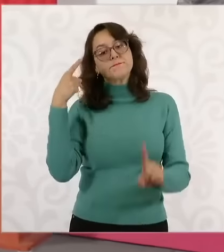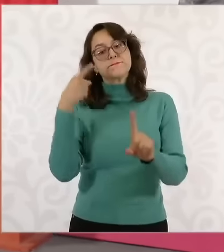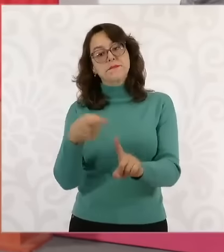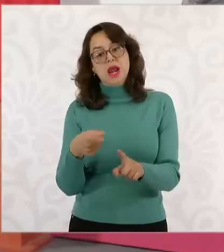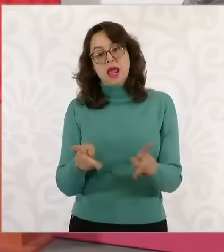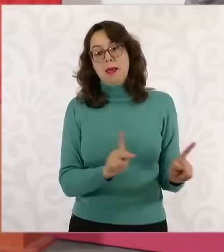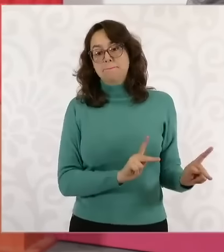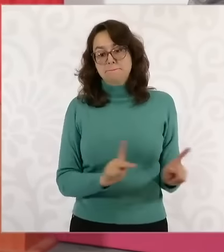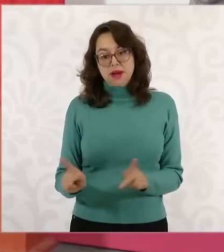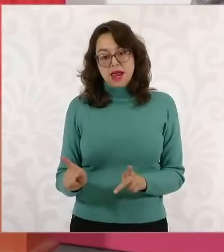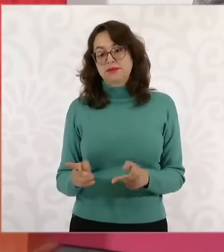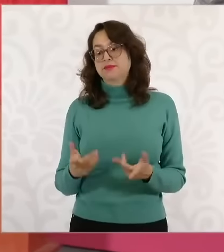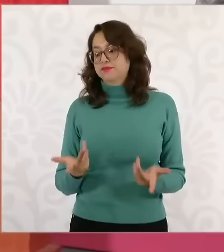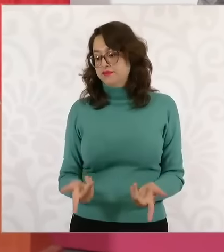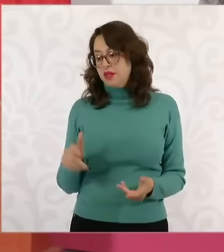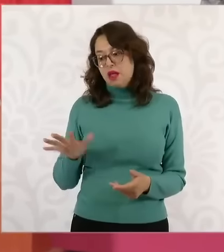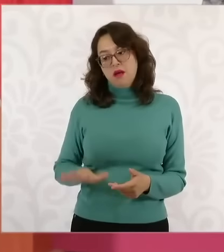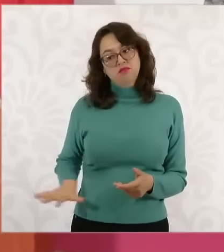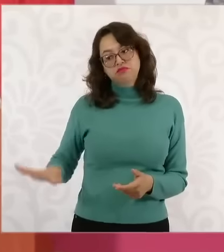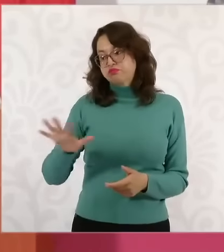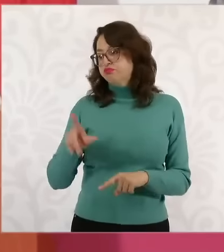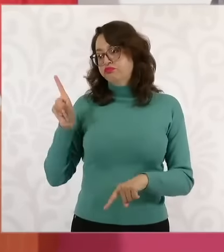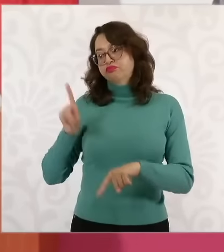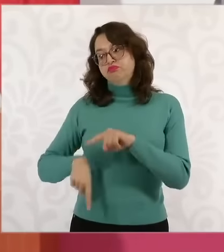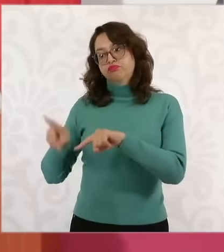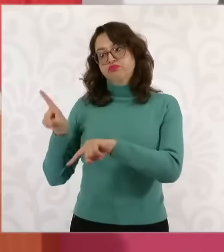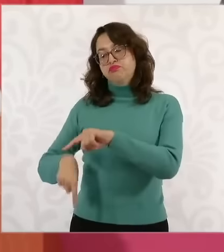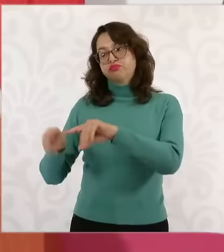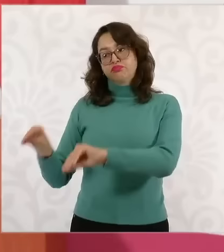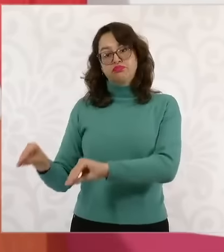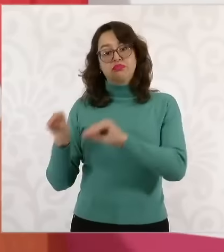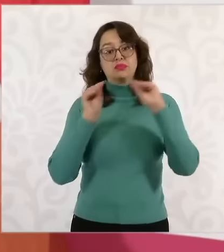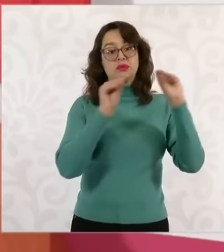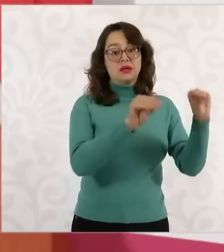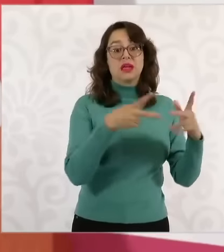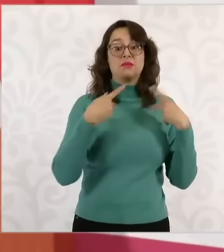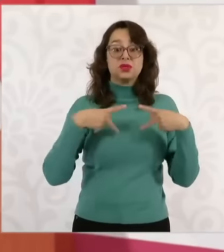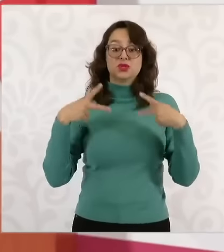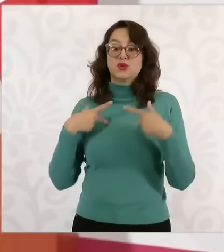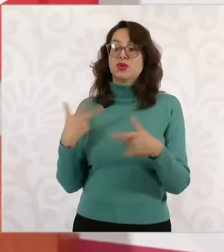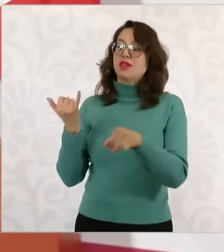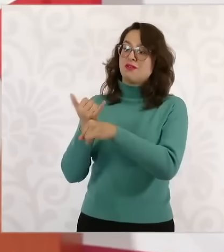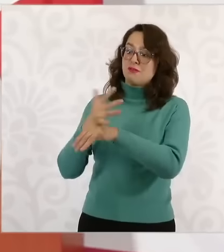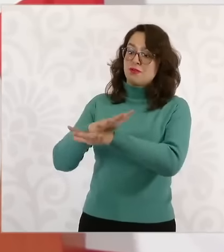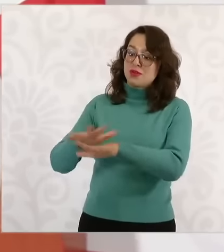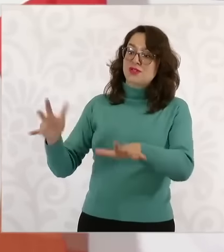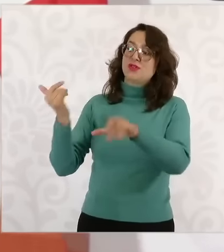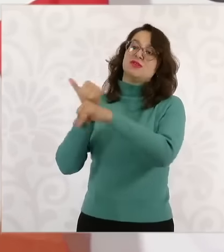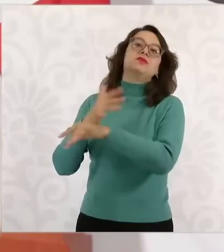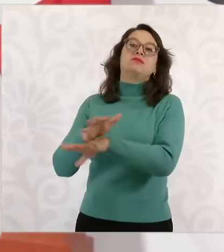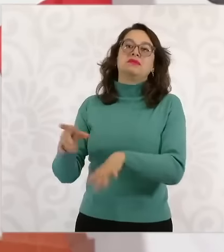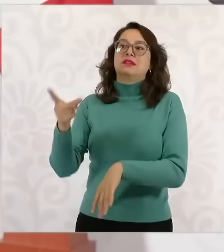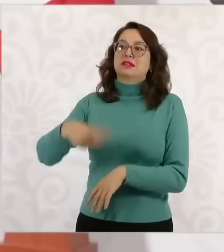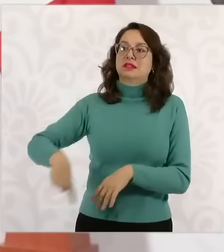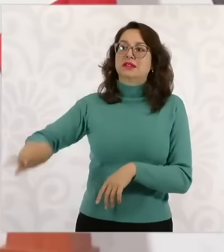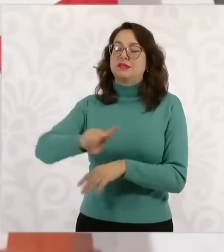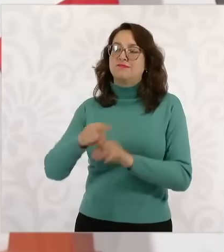de zonas de alto riesgo y de mucha información a la población para evitar pues estas afectaciones